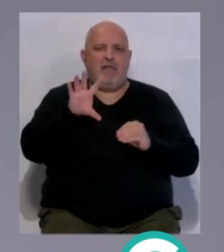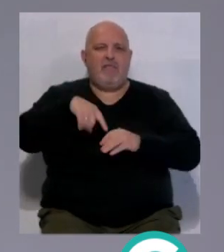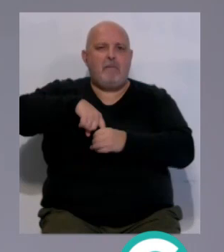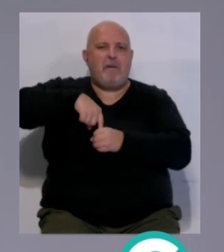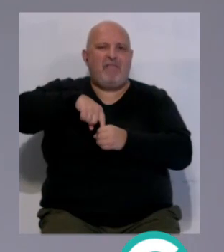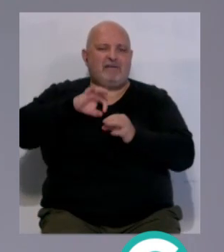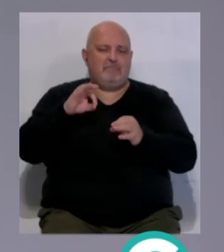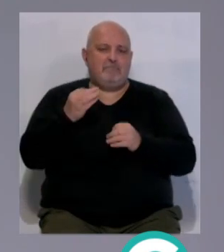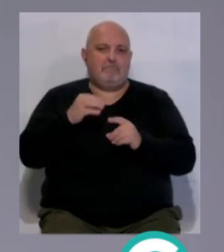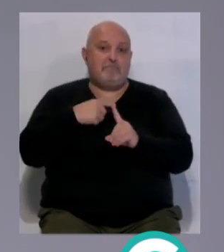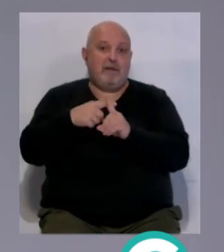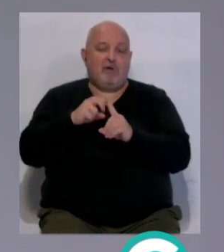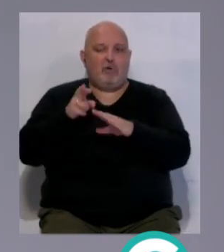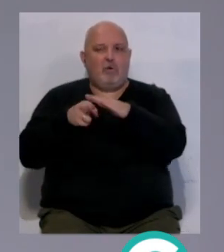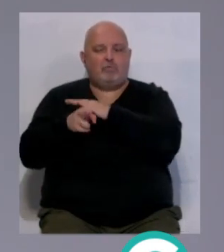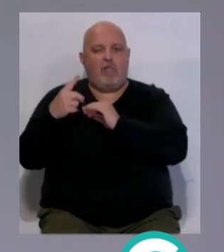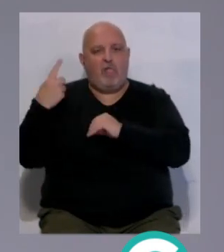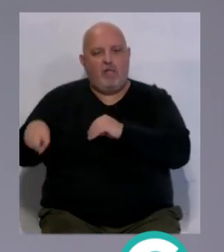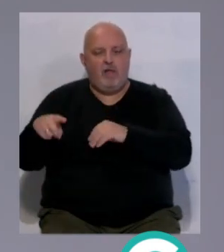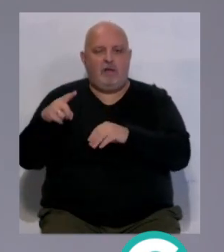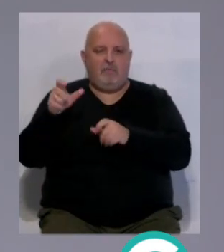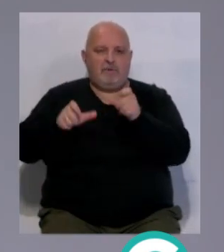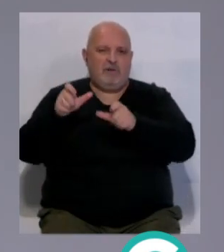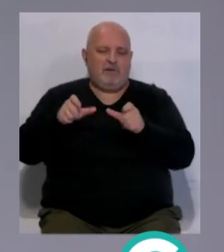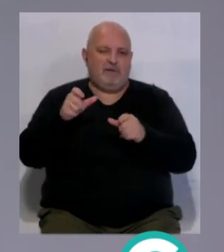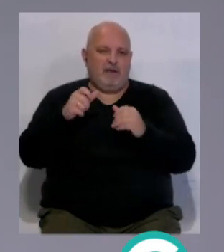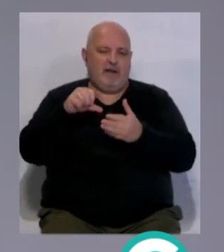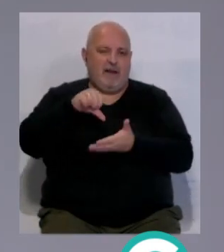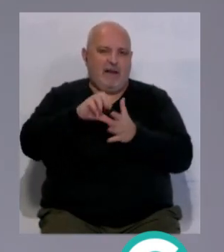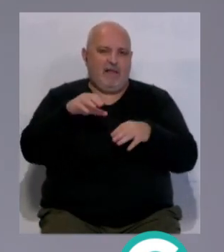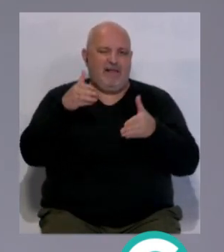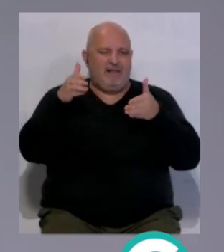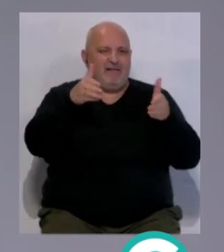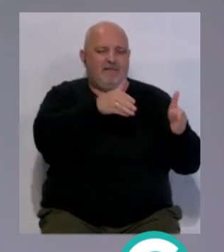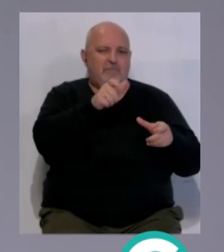que se suman a los recursos asistenciales que ya existen en la capital dirigidos a este colectivo